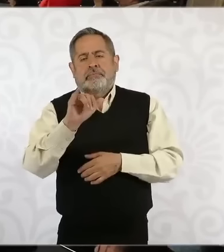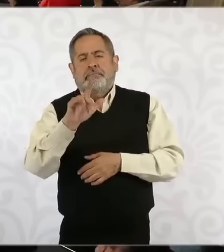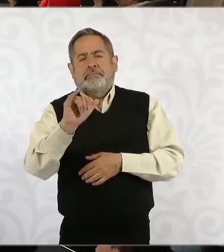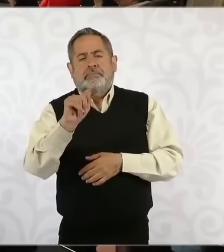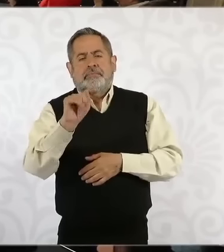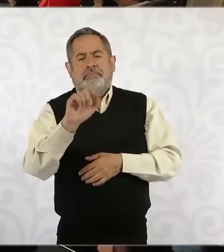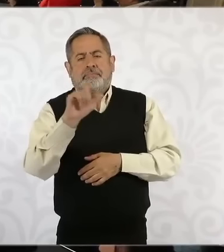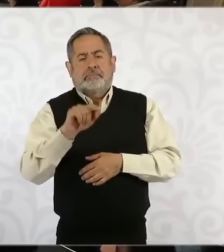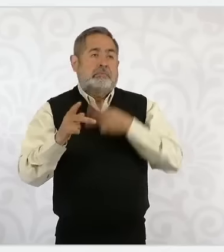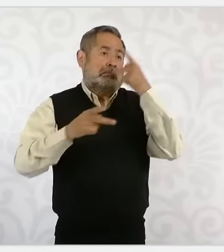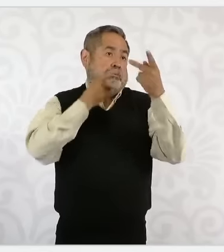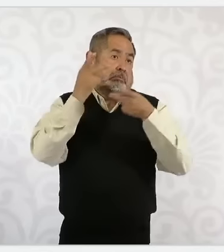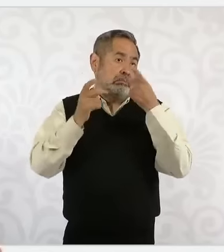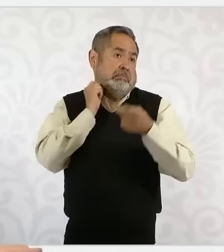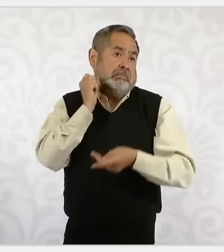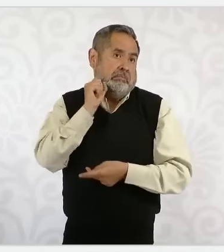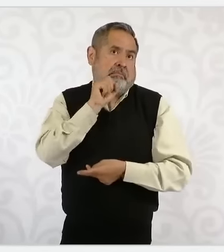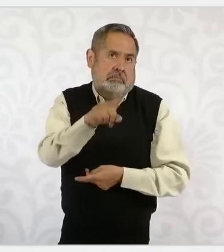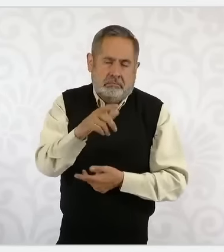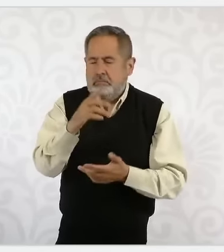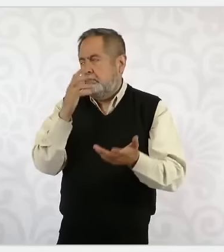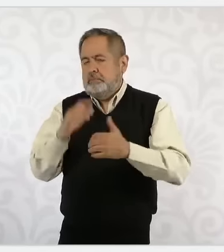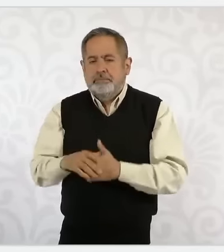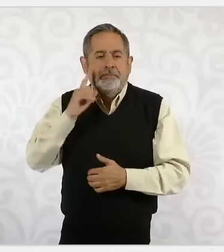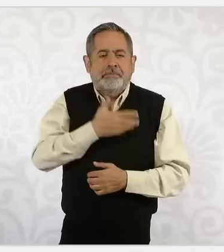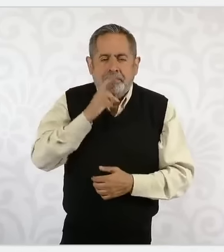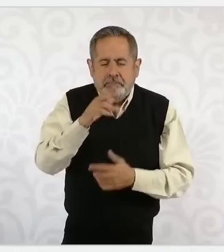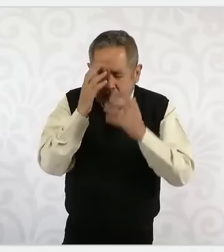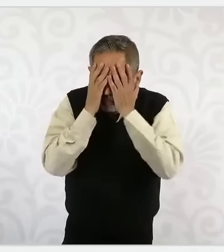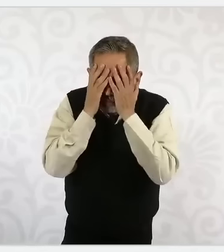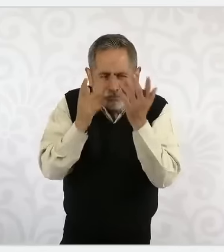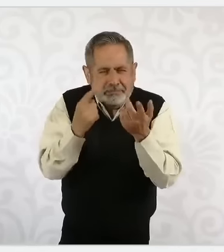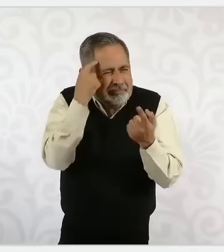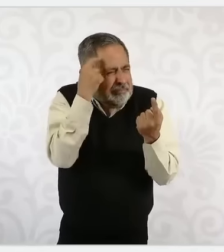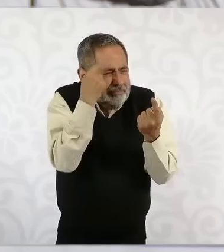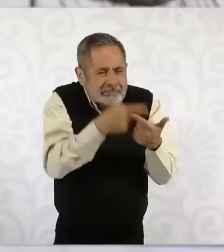No, bueno, pero por Dios, o sea, ¿qué esperan? ¿Quién quién los va a apoyar